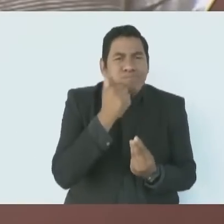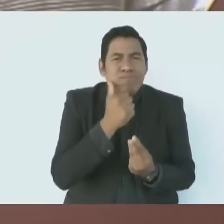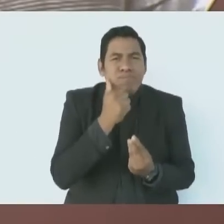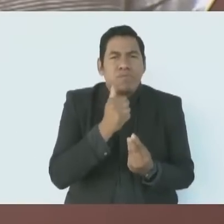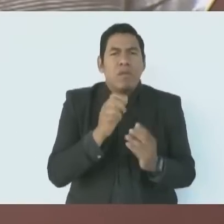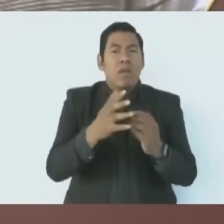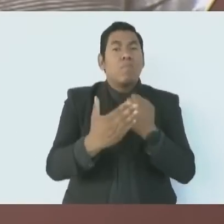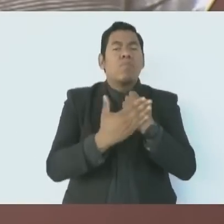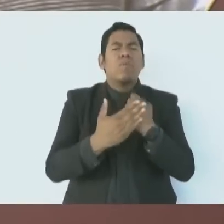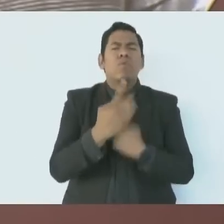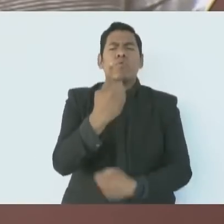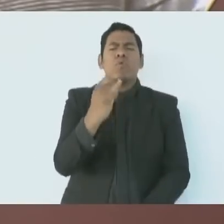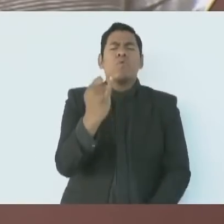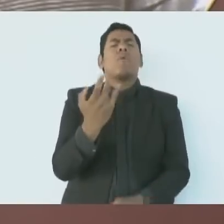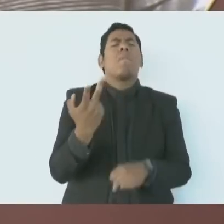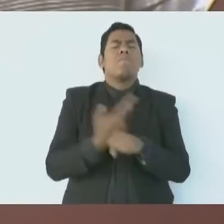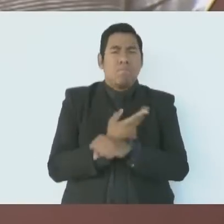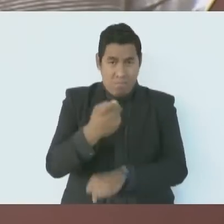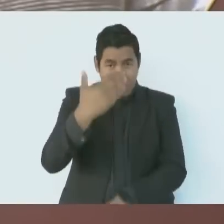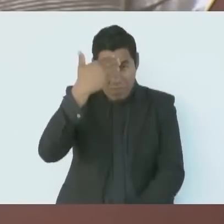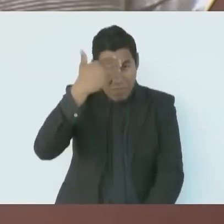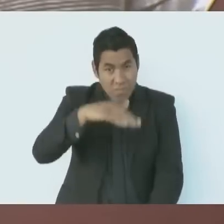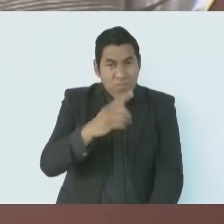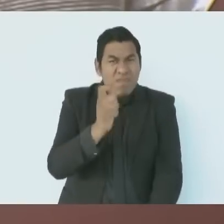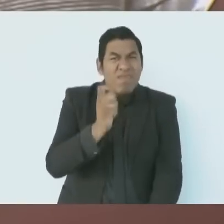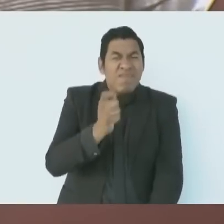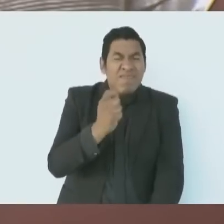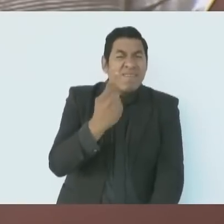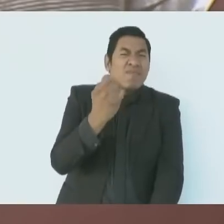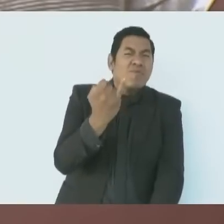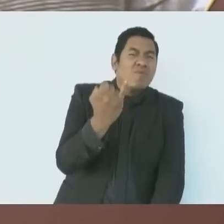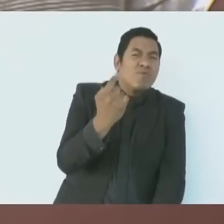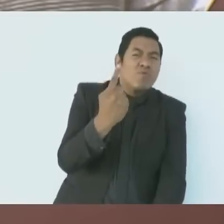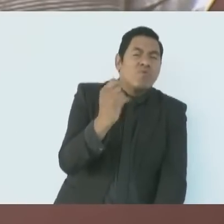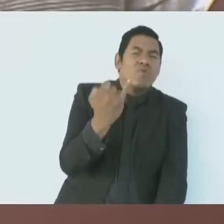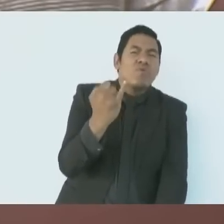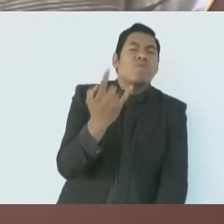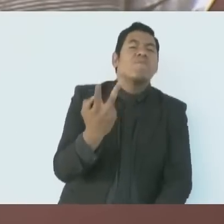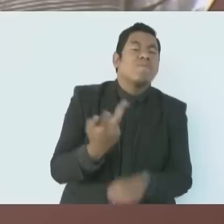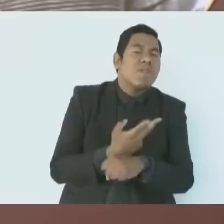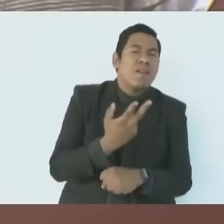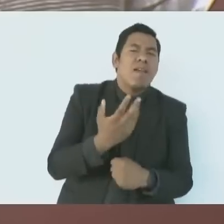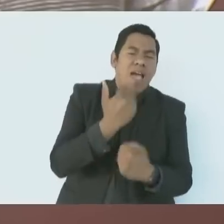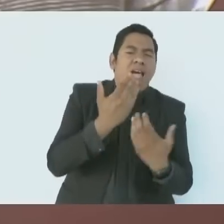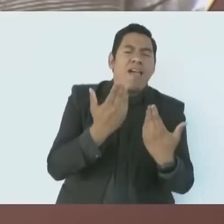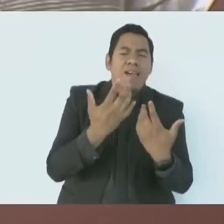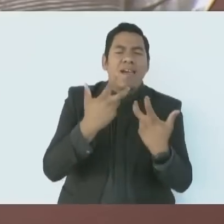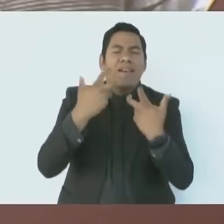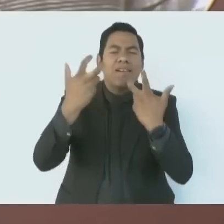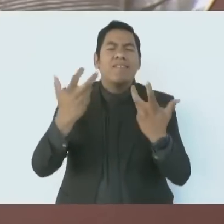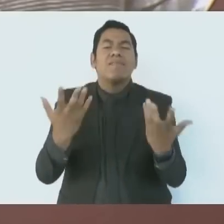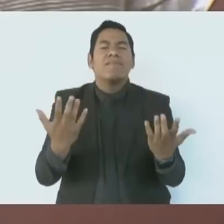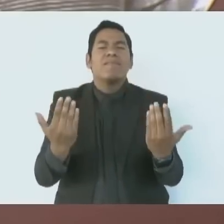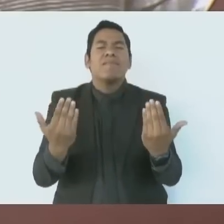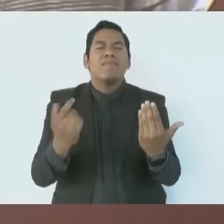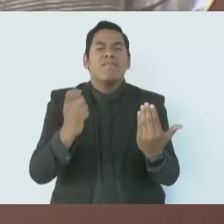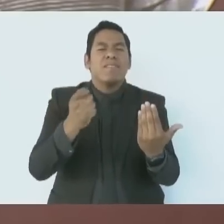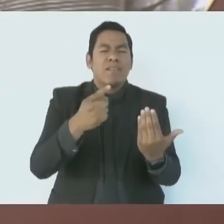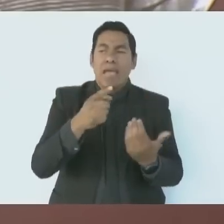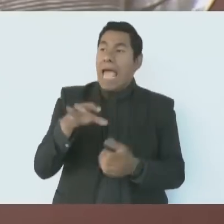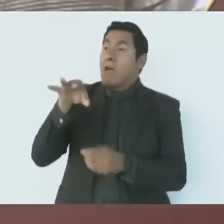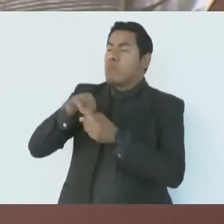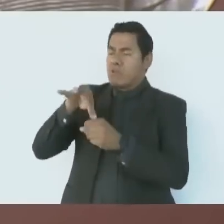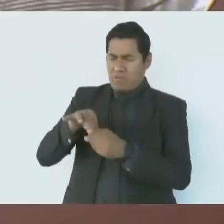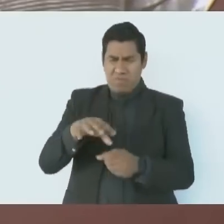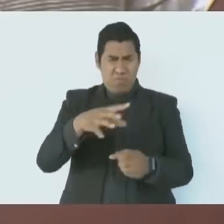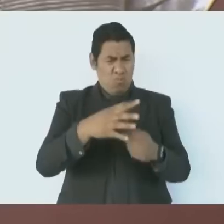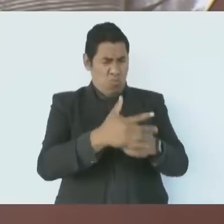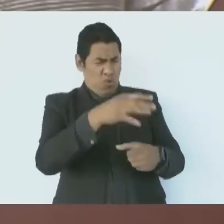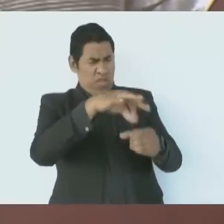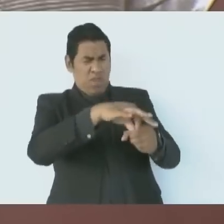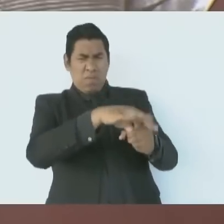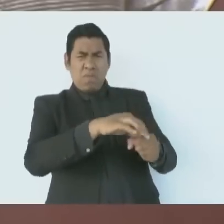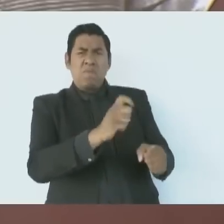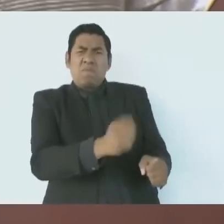junio a ver más fuerte por quién vamos a votar [Aplausos]